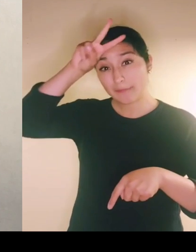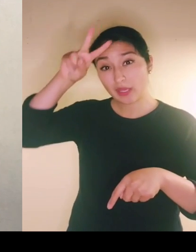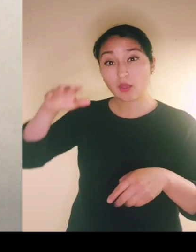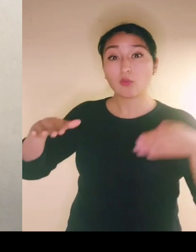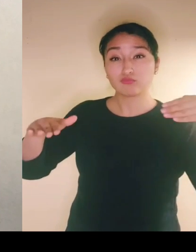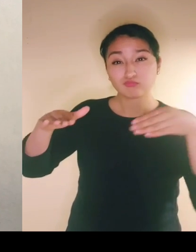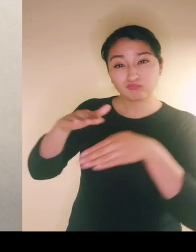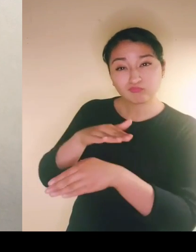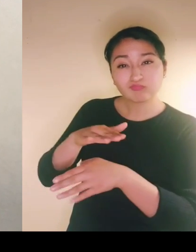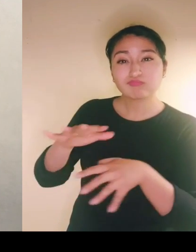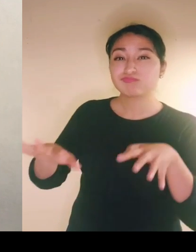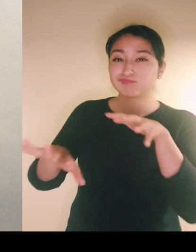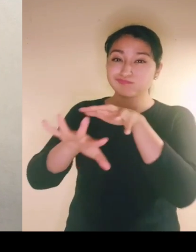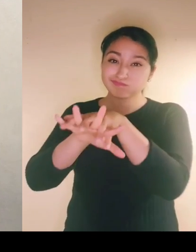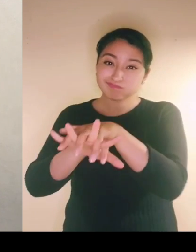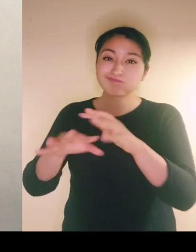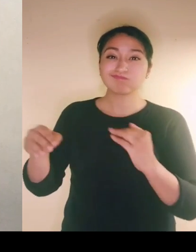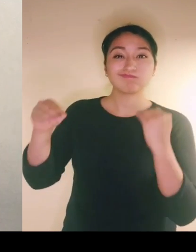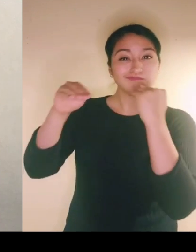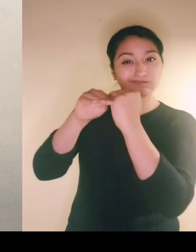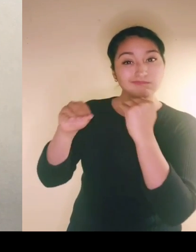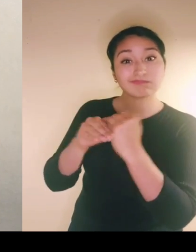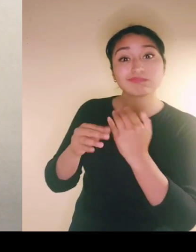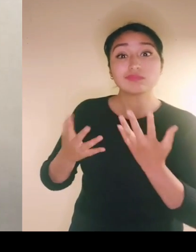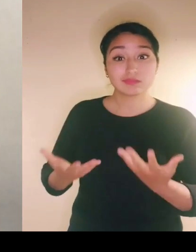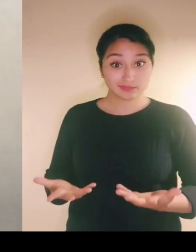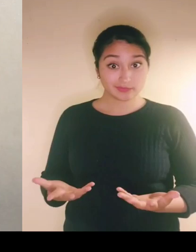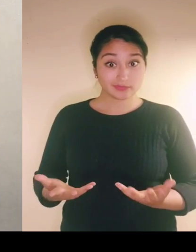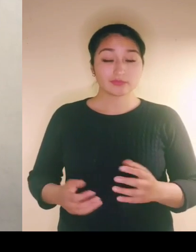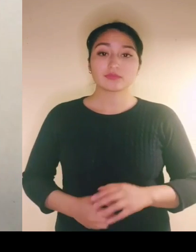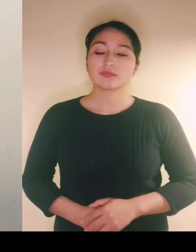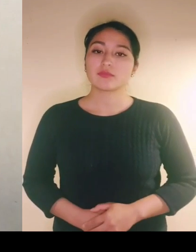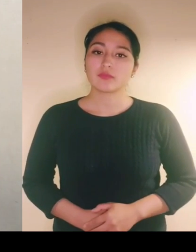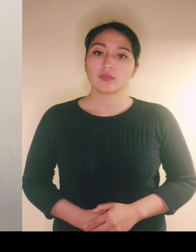un país mucho más accesible, igualitario e inclusivo.